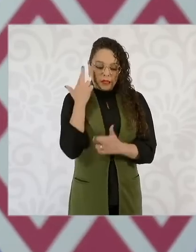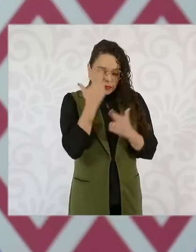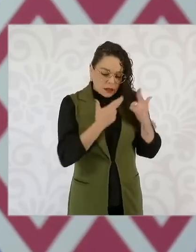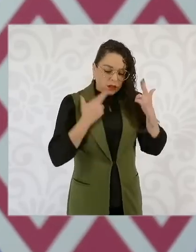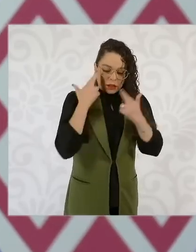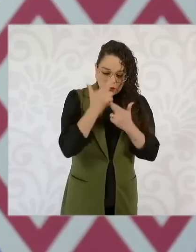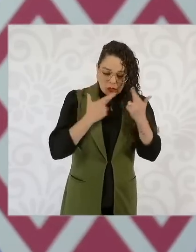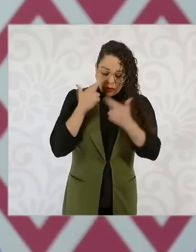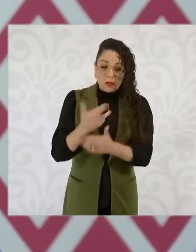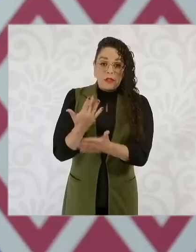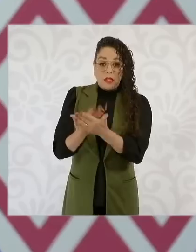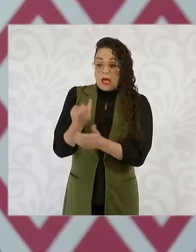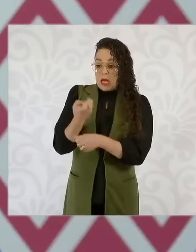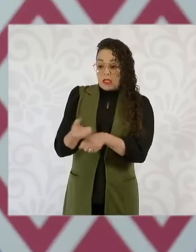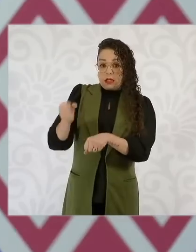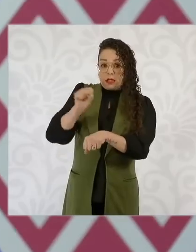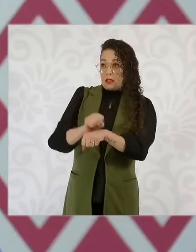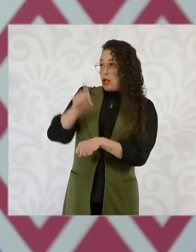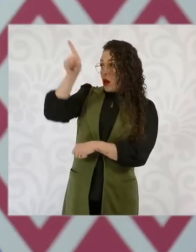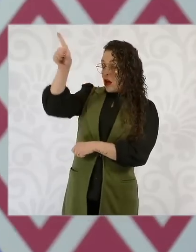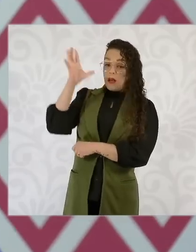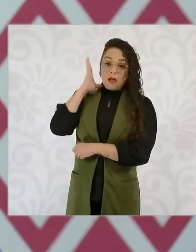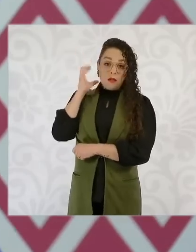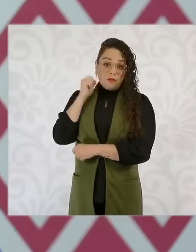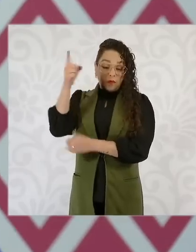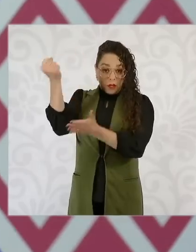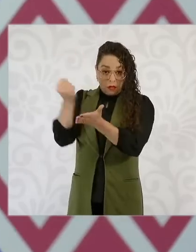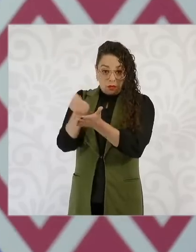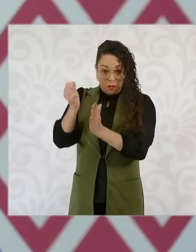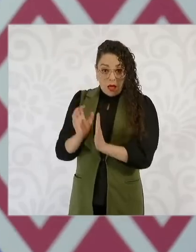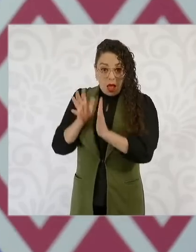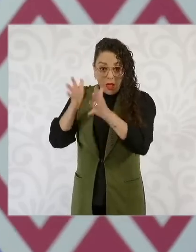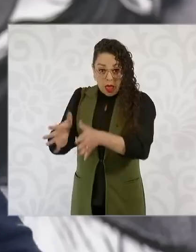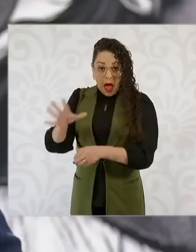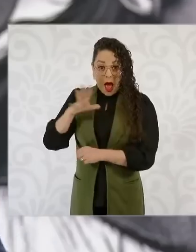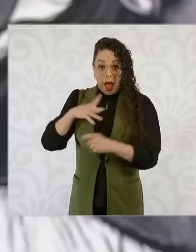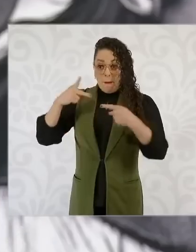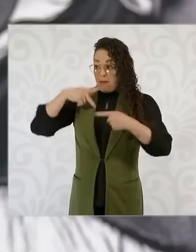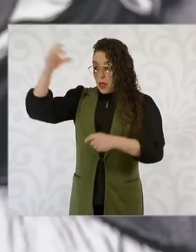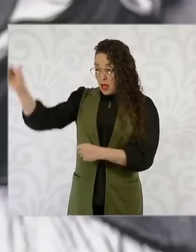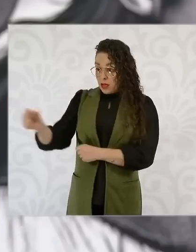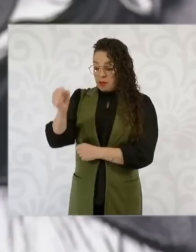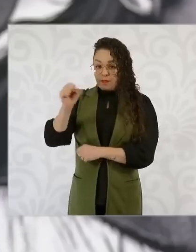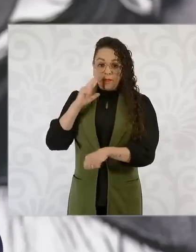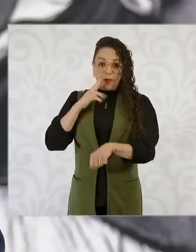ratificación por lo tanto la próxima semana tendríamos ya las primeras pláticas formales